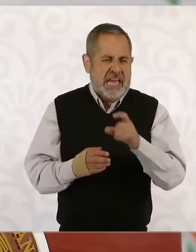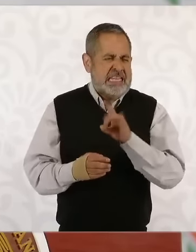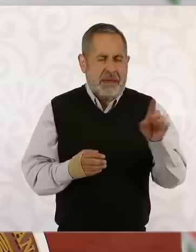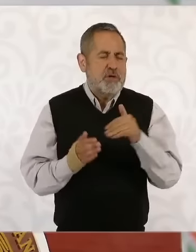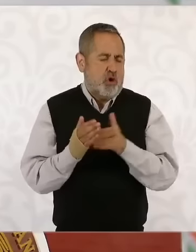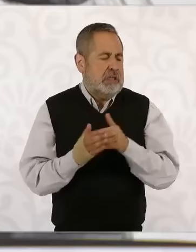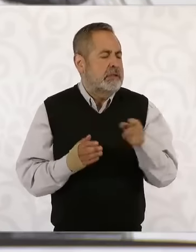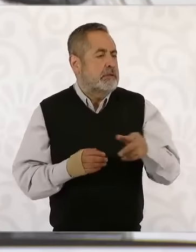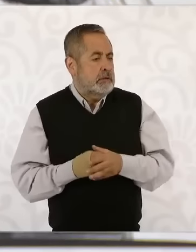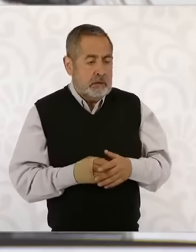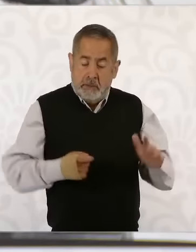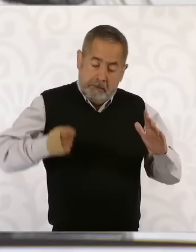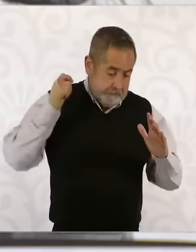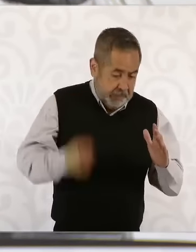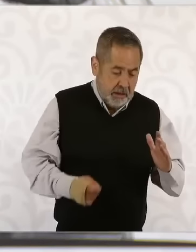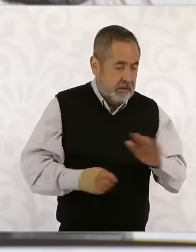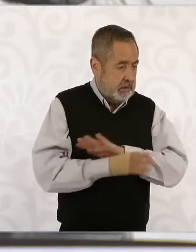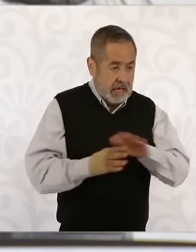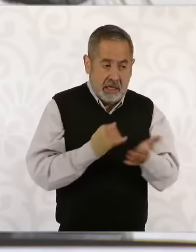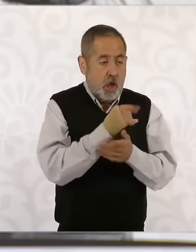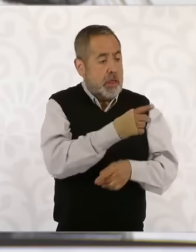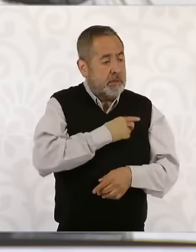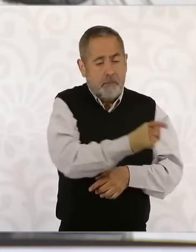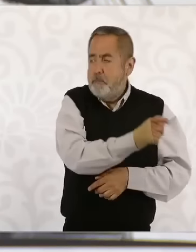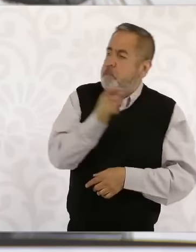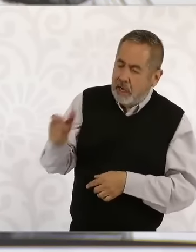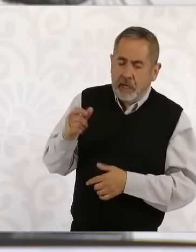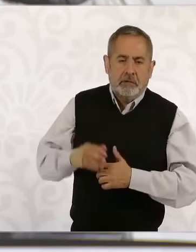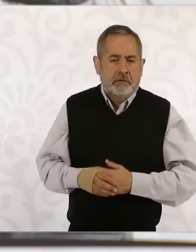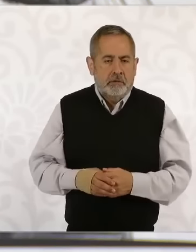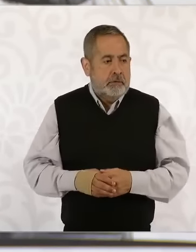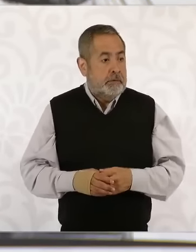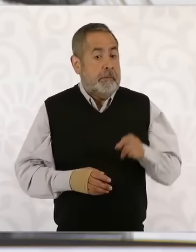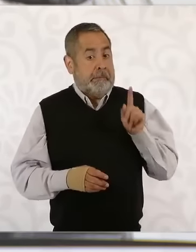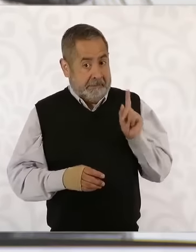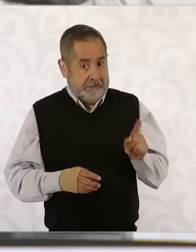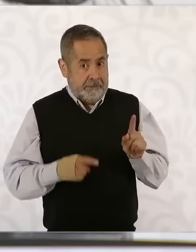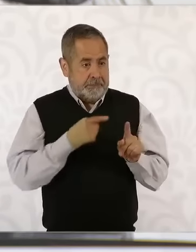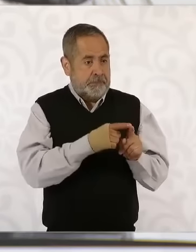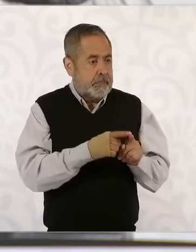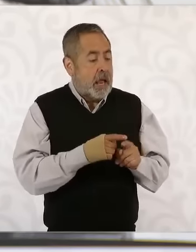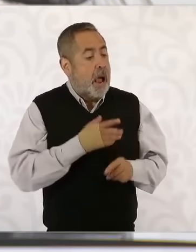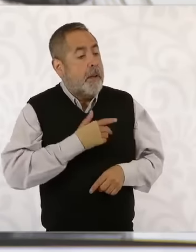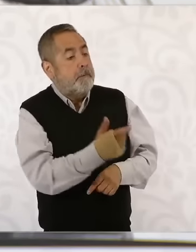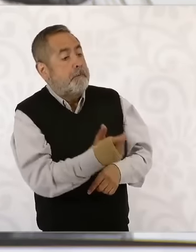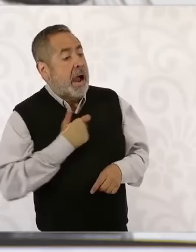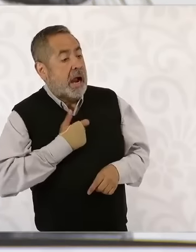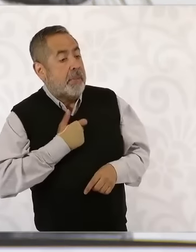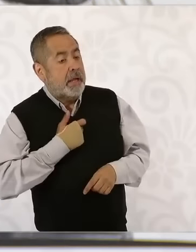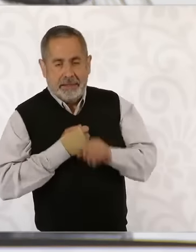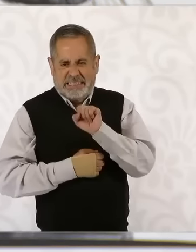puede moverse. Pero, ¿qué sucede cuando inicia el procedimiento de cobro la autoridad hacendia?